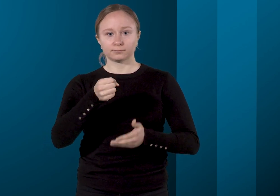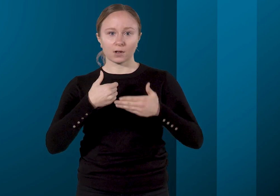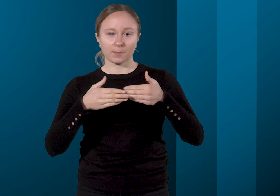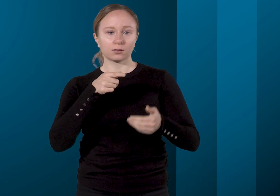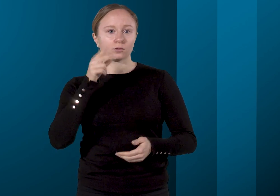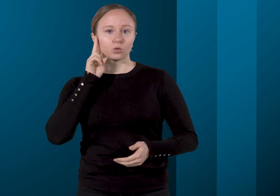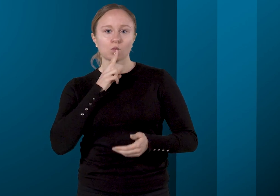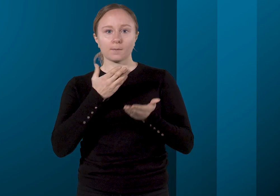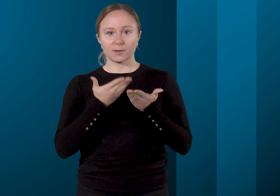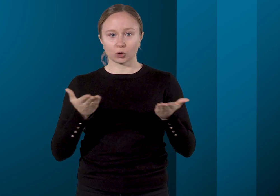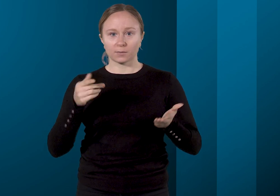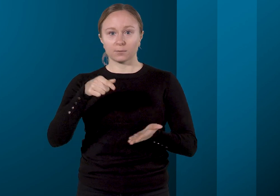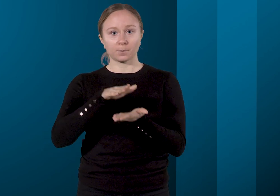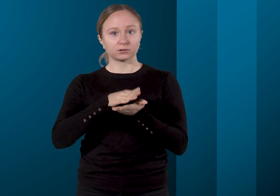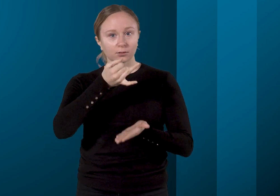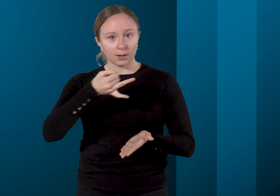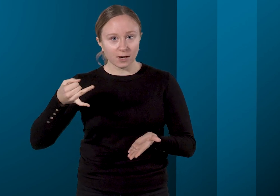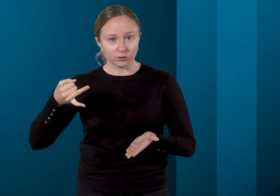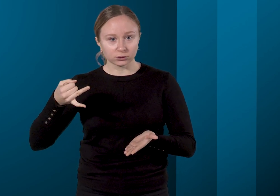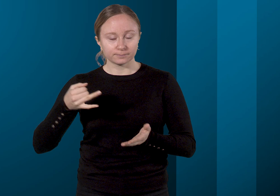av en döv person till dövas museum i Tammerfors.